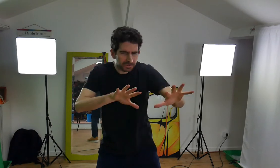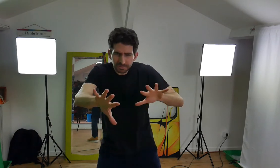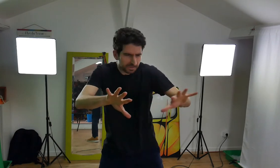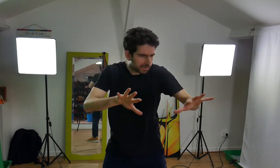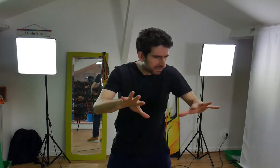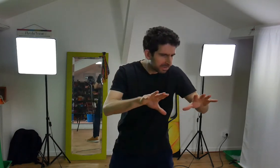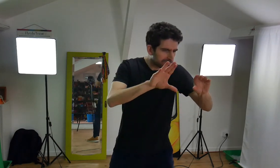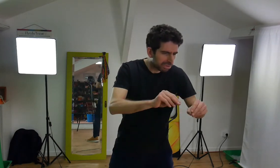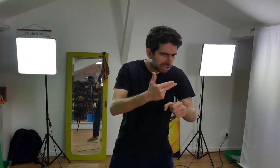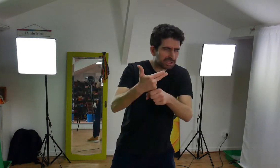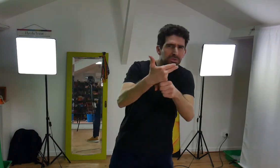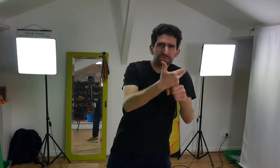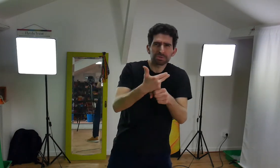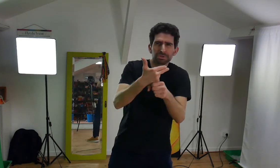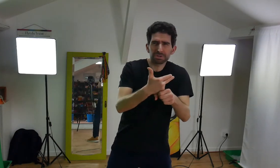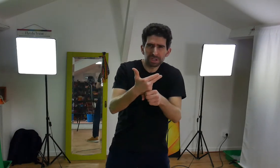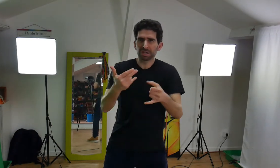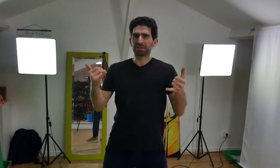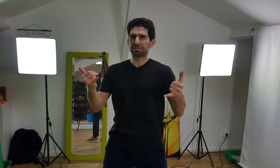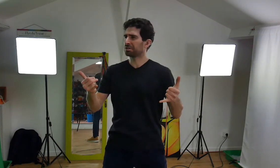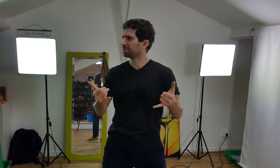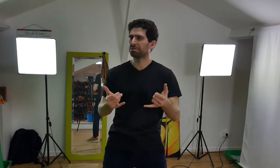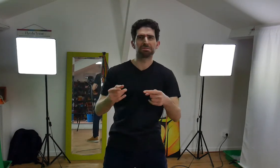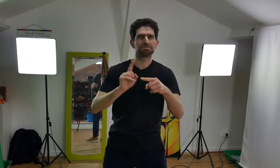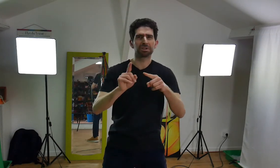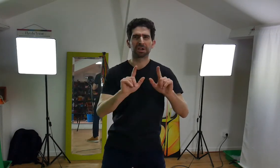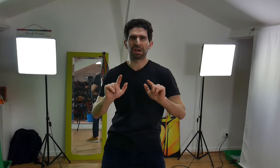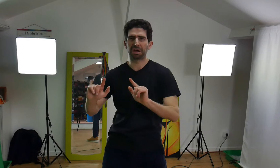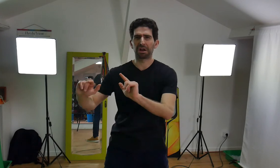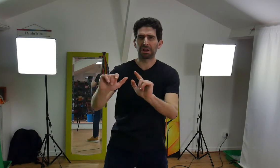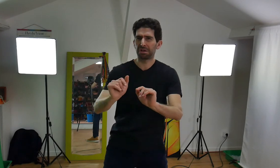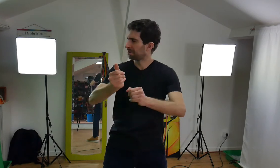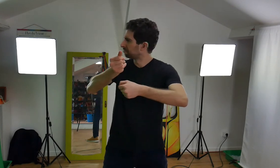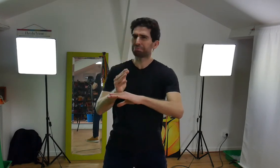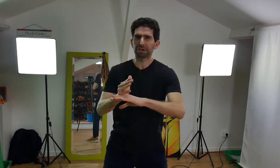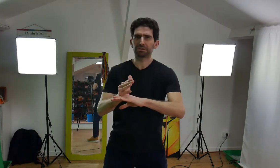dégager des affaires. Ici, le matériel est prêt.